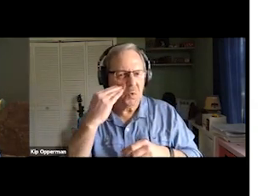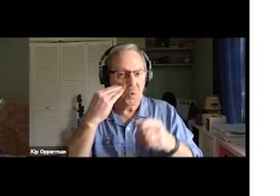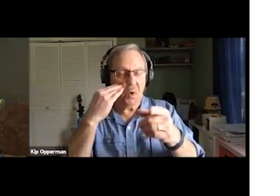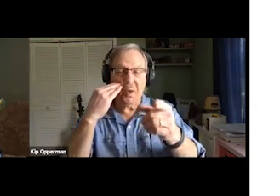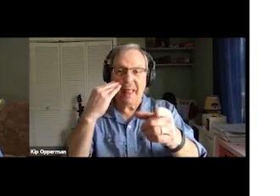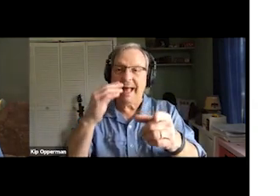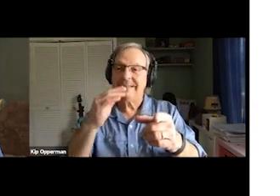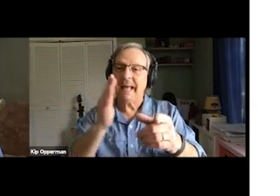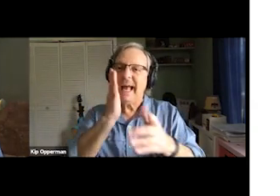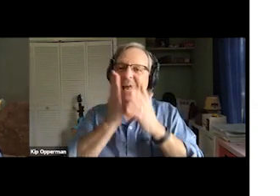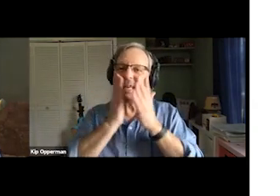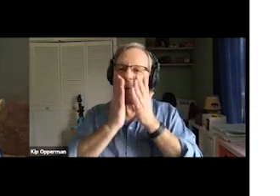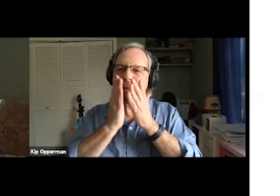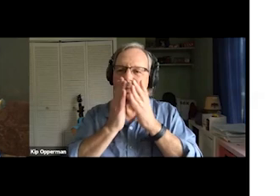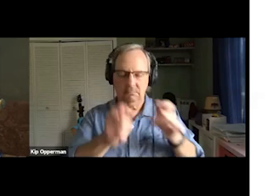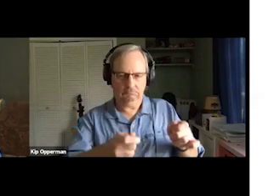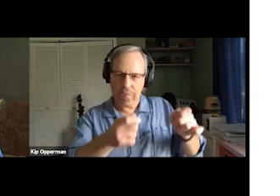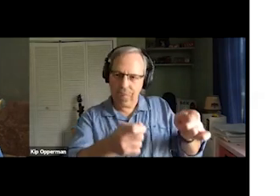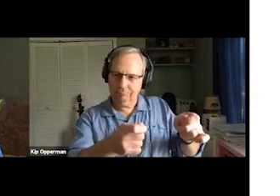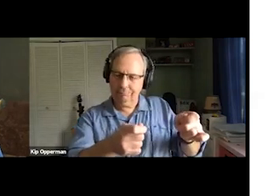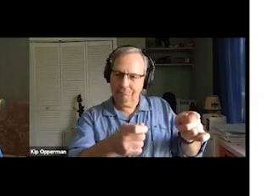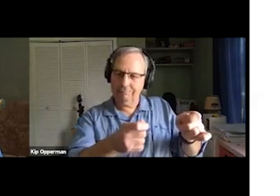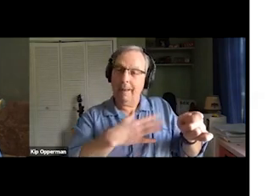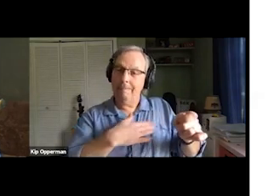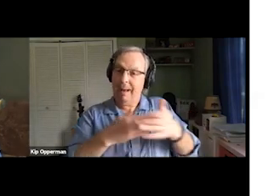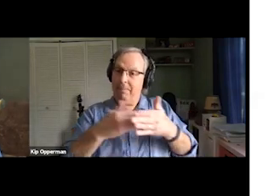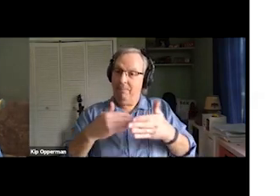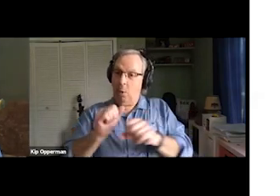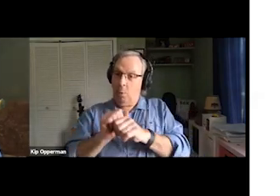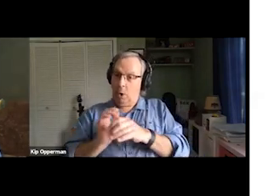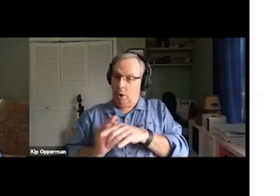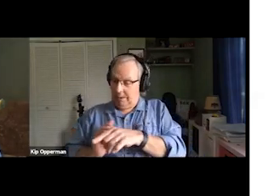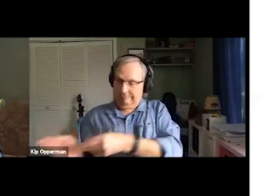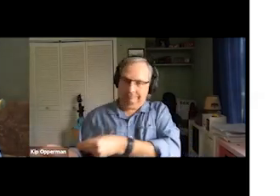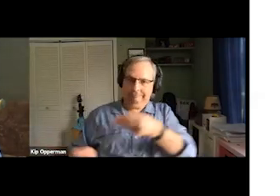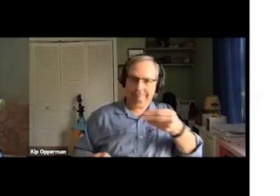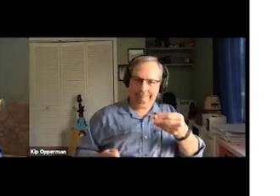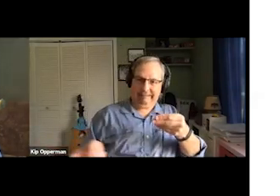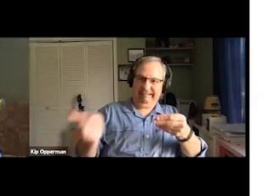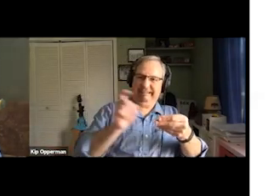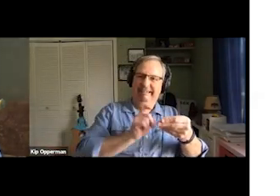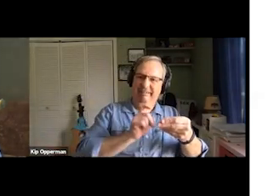Esto me lo dejó mi predecesor, y lo aprecio. Ella pensó que sería útil, y así ha sido, pero no, lo hemos hecho mucho mejor que esto,